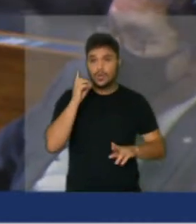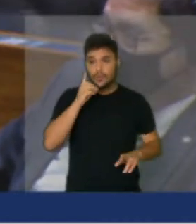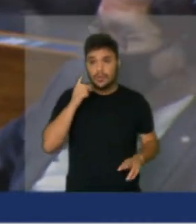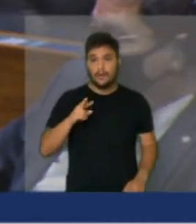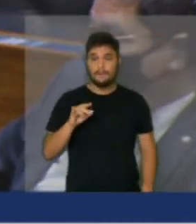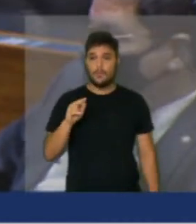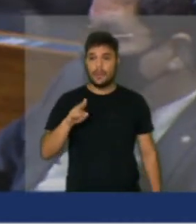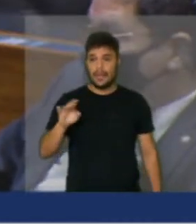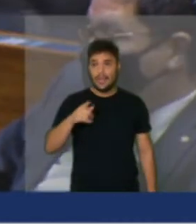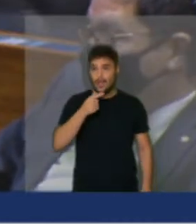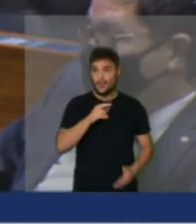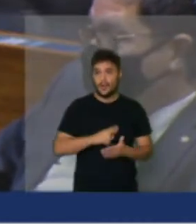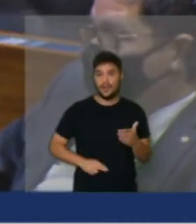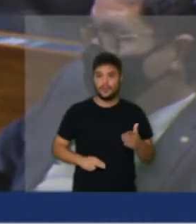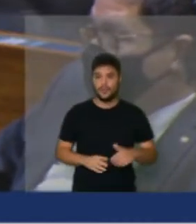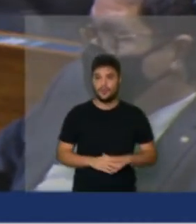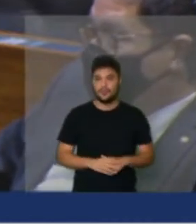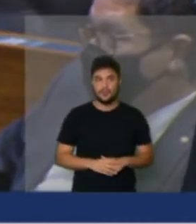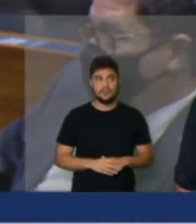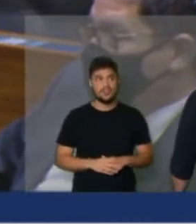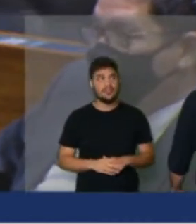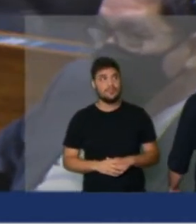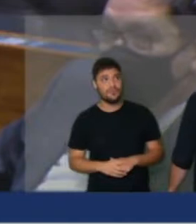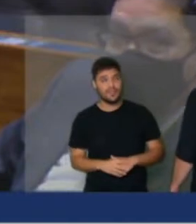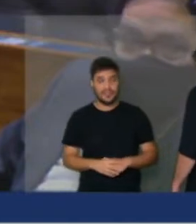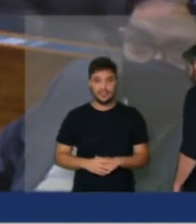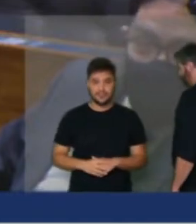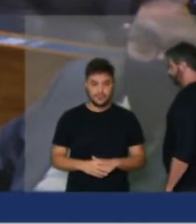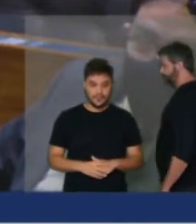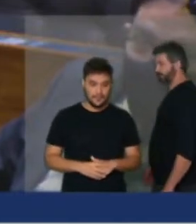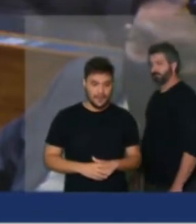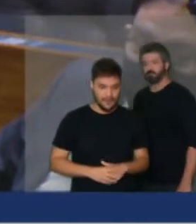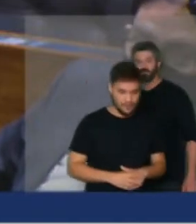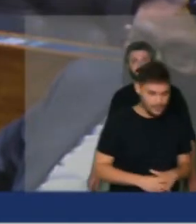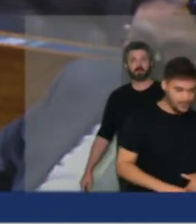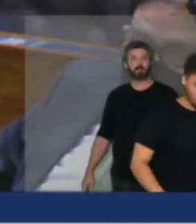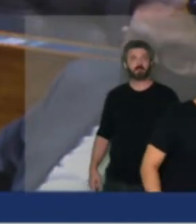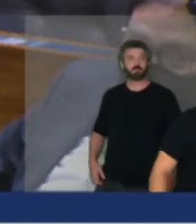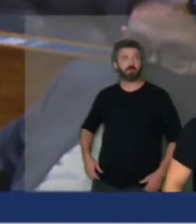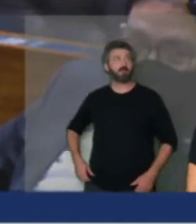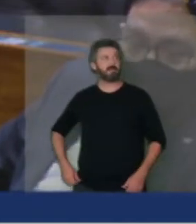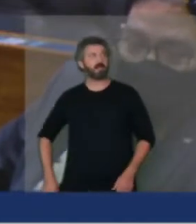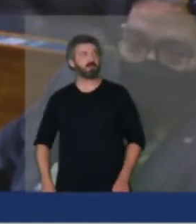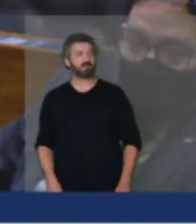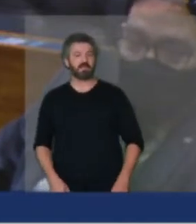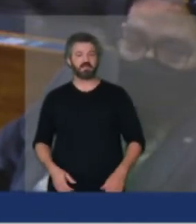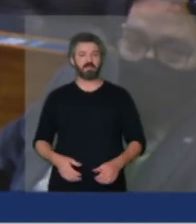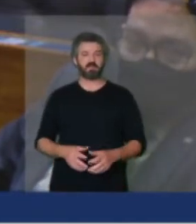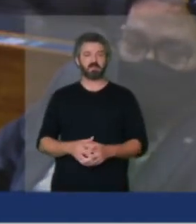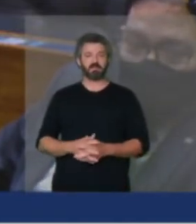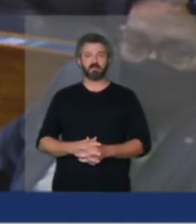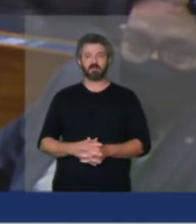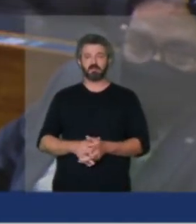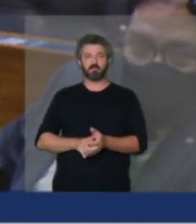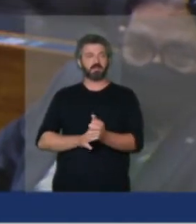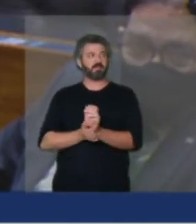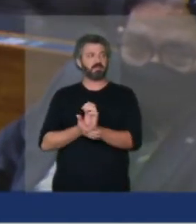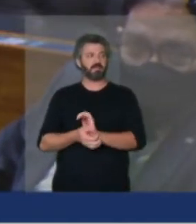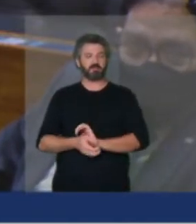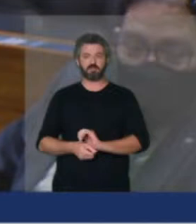MAGALHÃES, APRESENTOU O RELATÓRIO O RELATÓRIO NÃO TEM MUDANÇAS SUBSTANCIAIS E DIANTE DISSO NÓS TROUXEMOS A